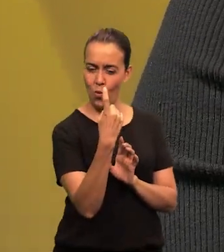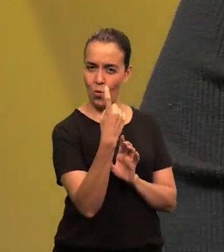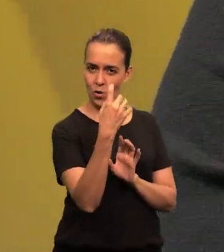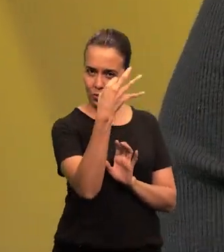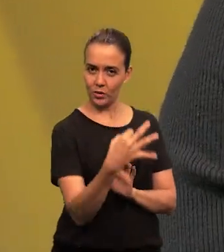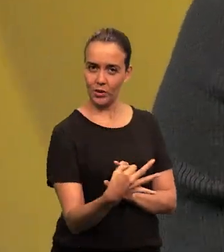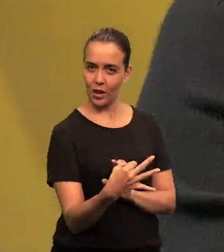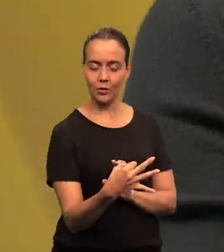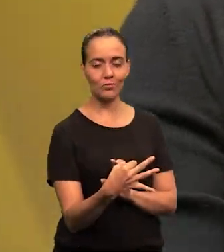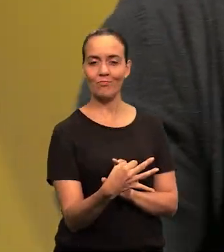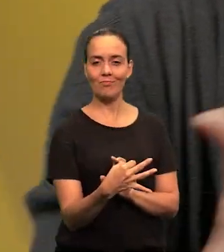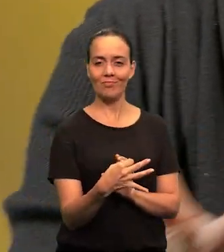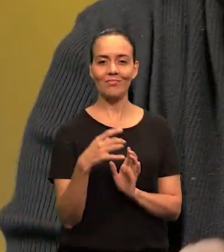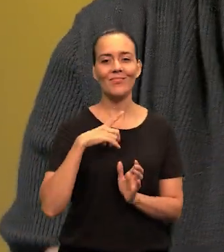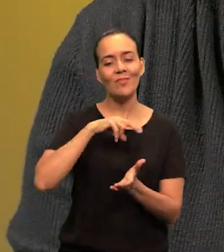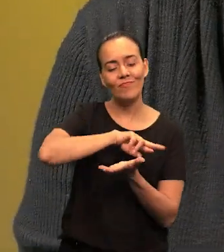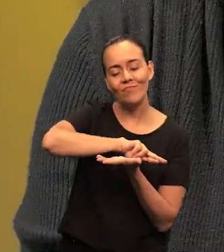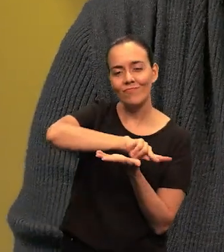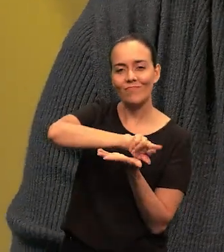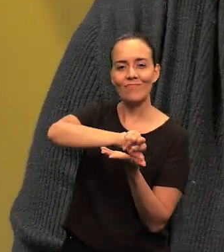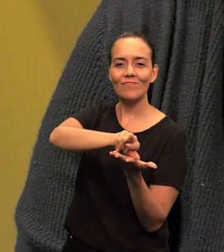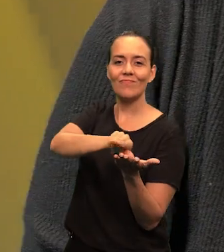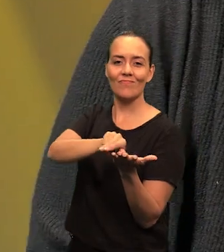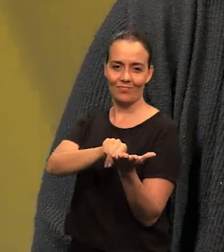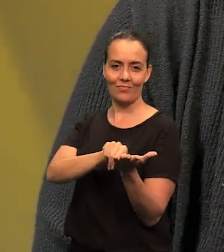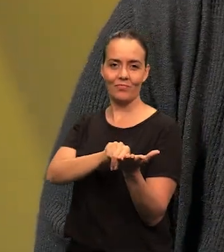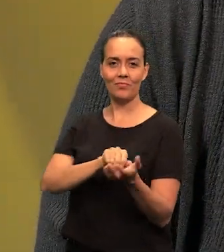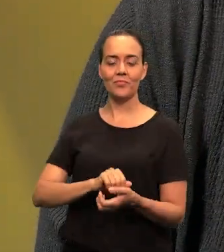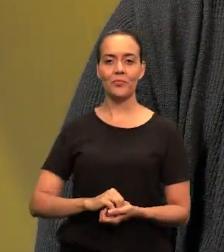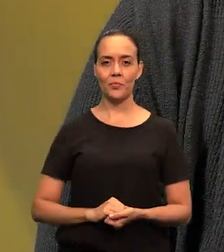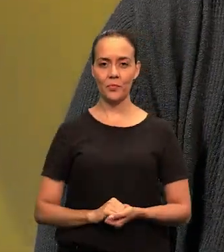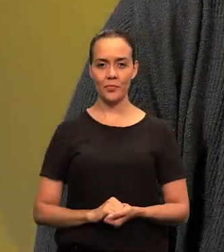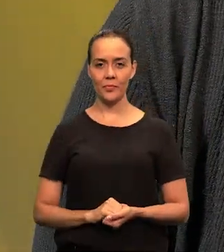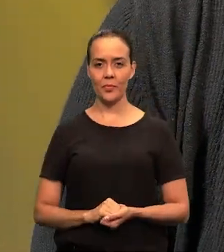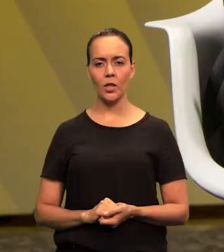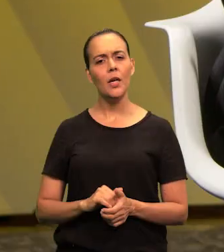ela cai exatamente na produção e na valorização das diferenças.